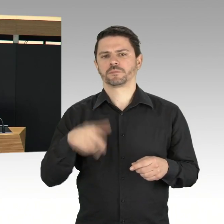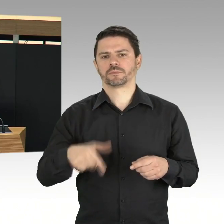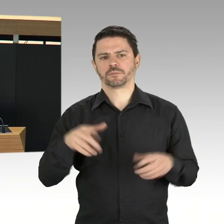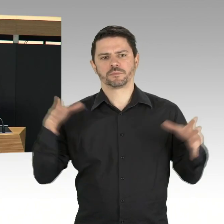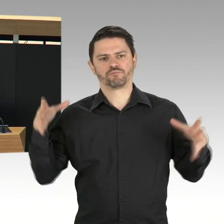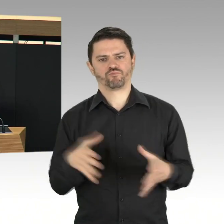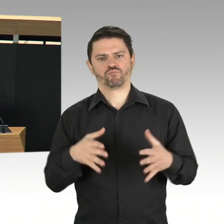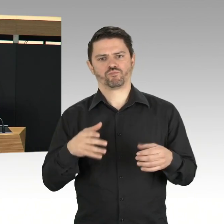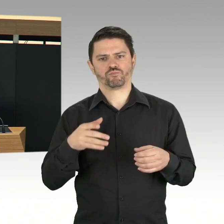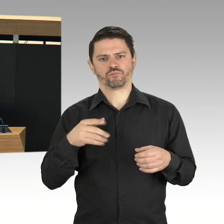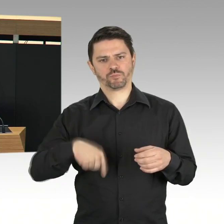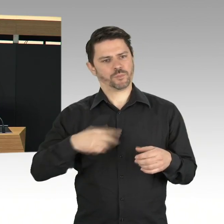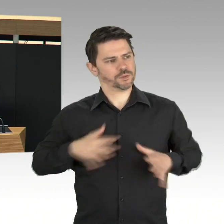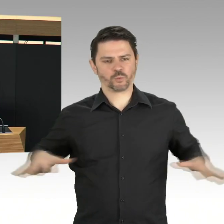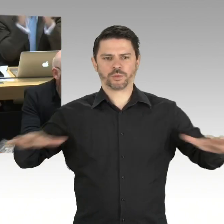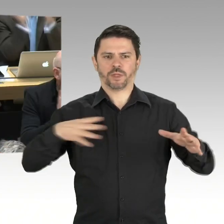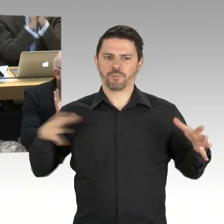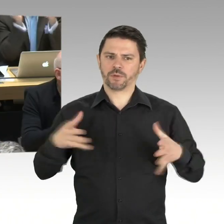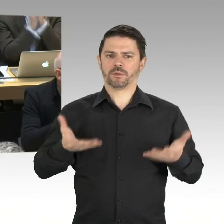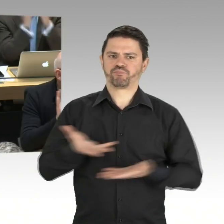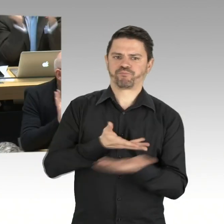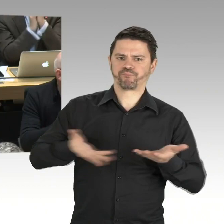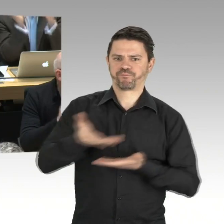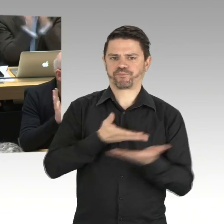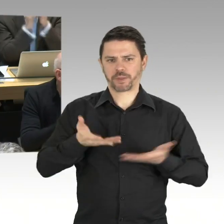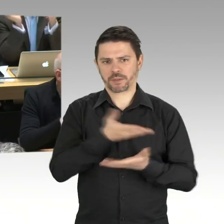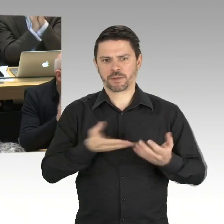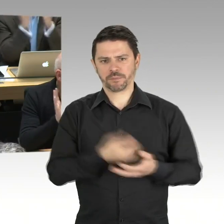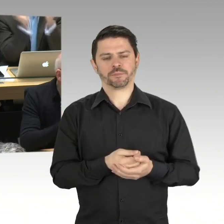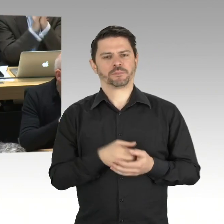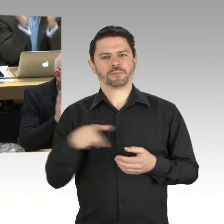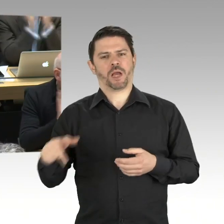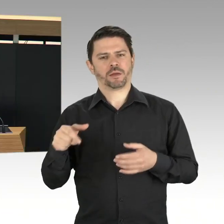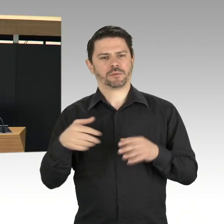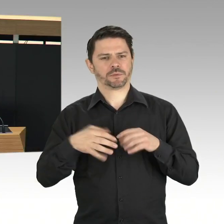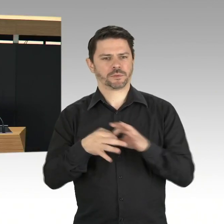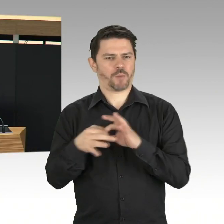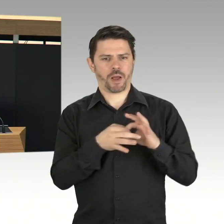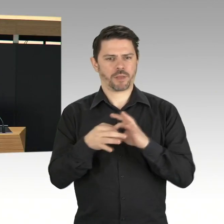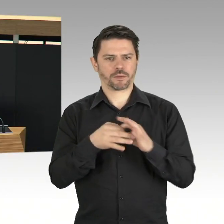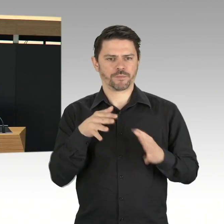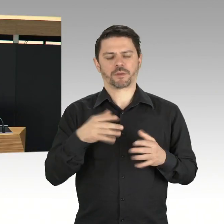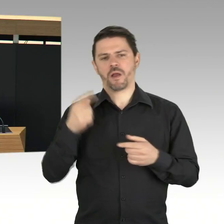(Beifall) Und es macht ja immer sehr viel Spaß, auf das zu reagieren, was Sie so gesagt haben.